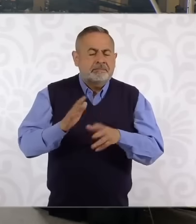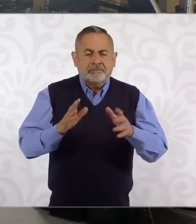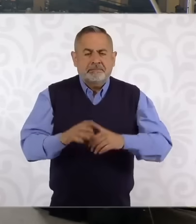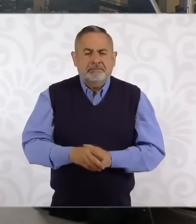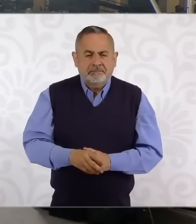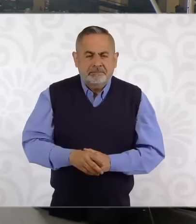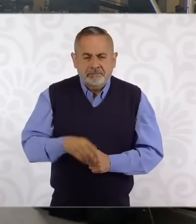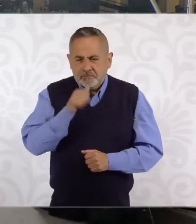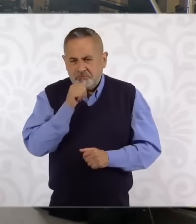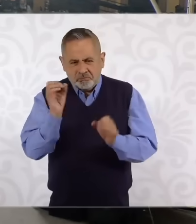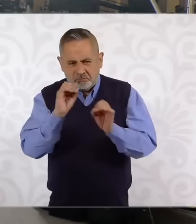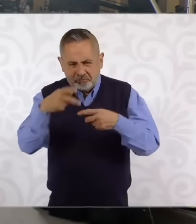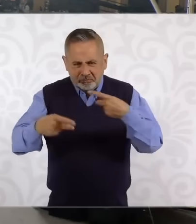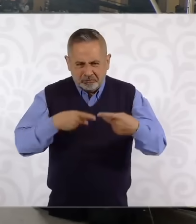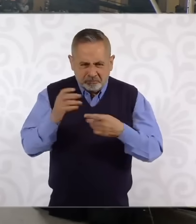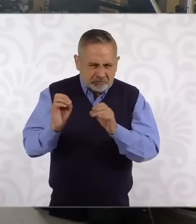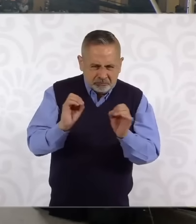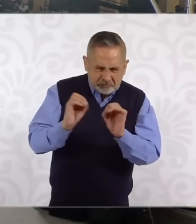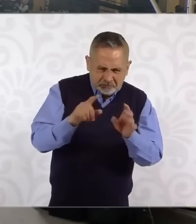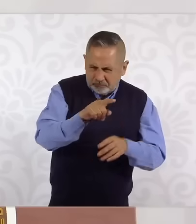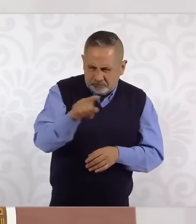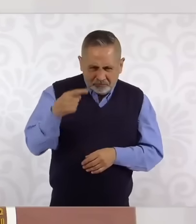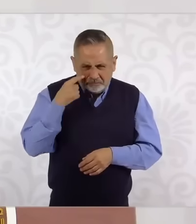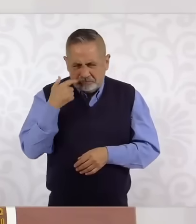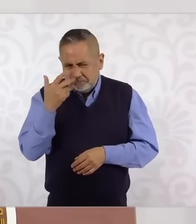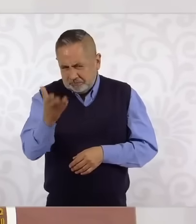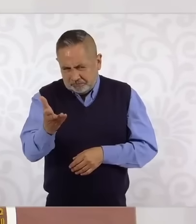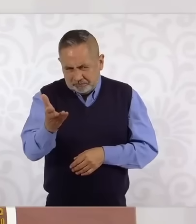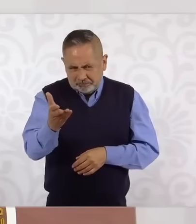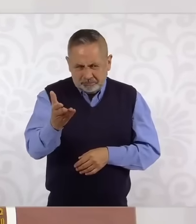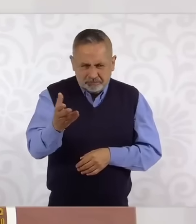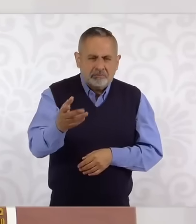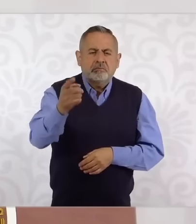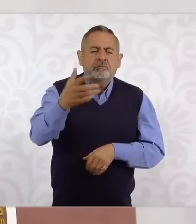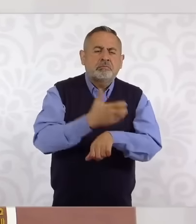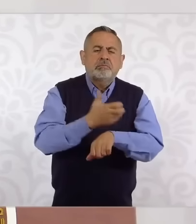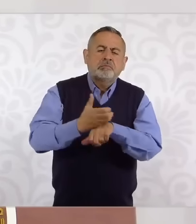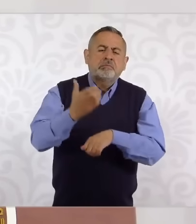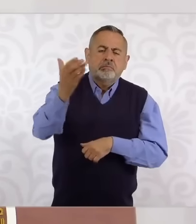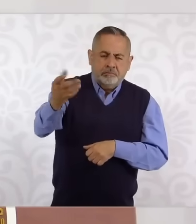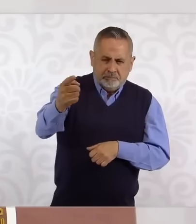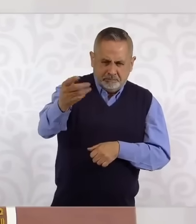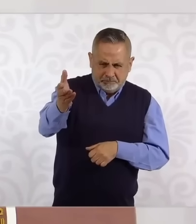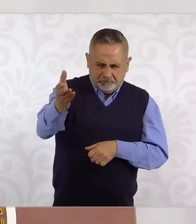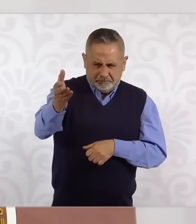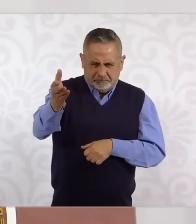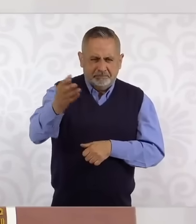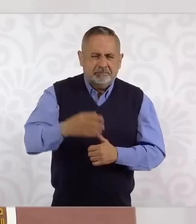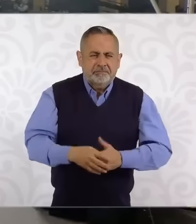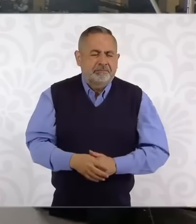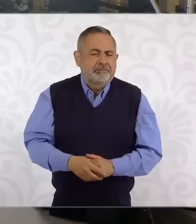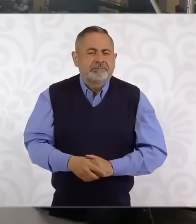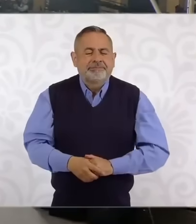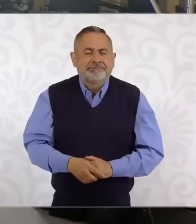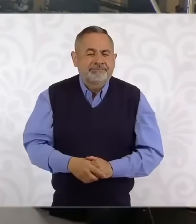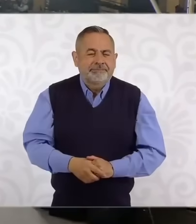alguien que no haya preguntado, ¿eh? A ver. A ver, el compañero de ahí. Muchas gracias,